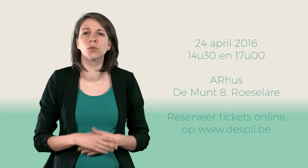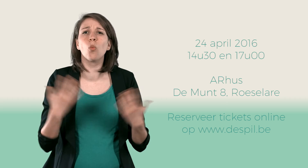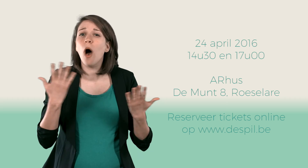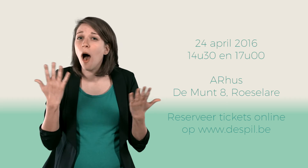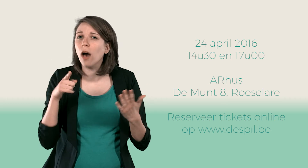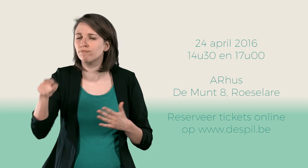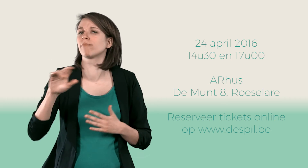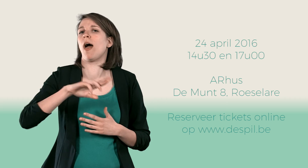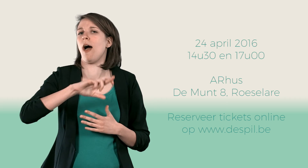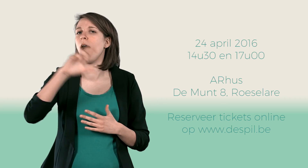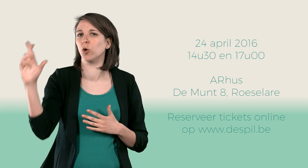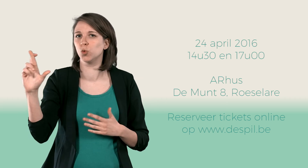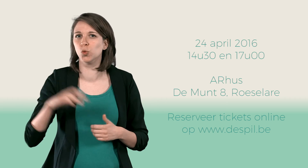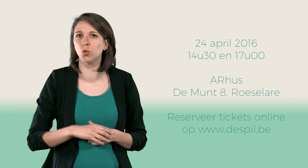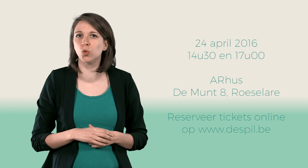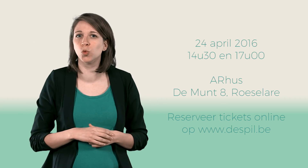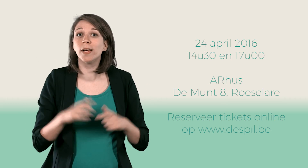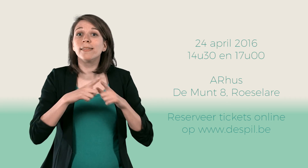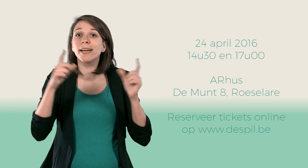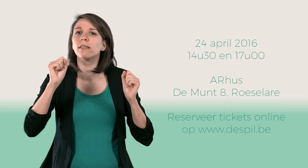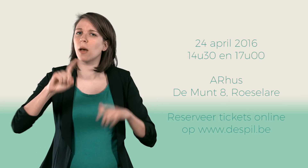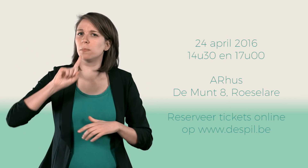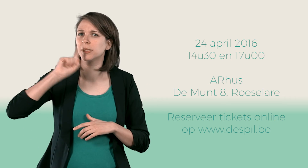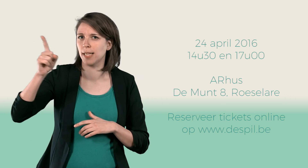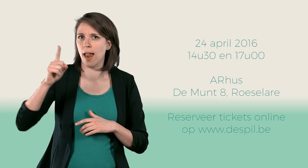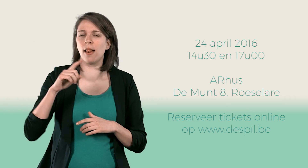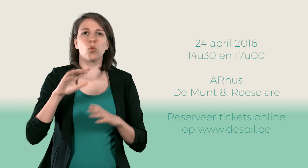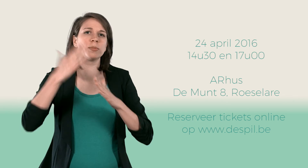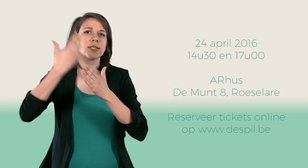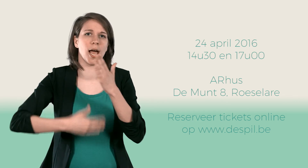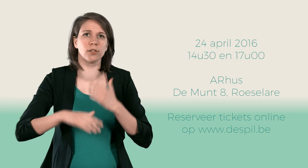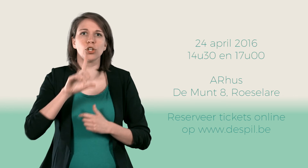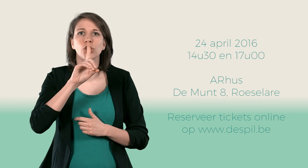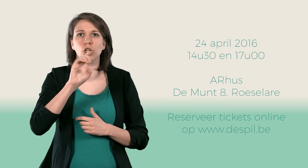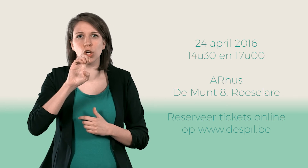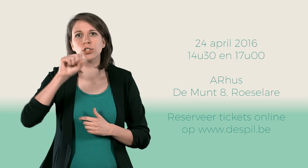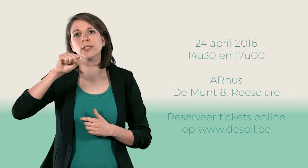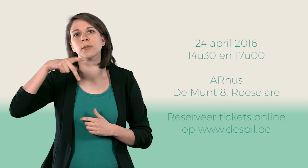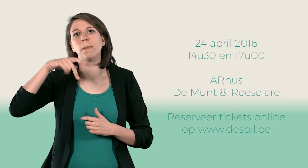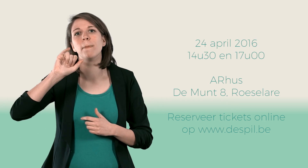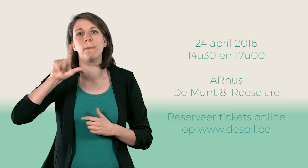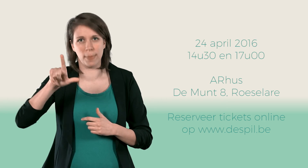De voorstelling gaat door in ARhus. Tickets kan je bestellen via de website van De Spil.